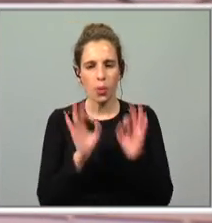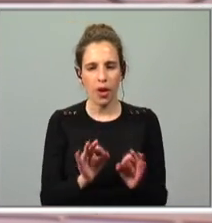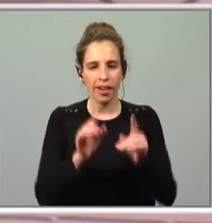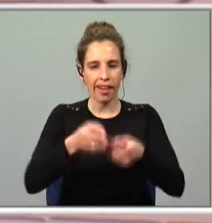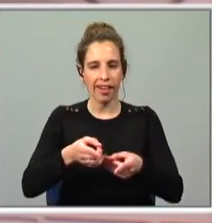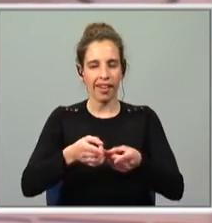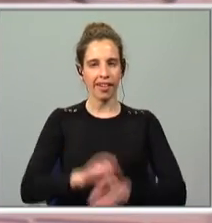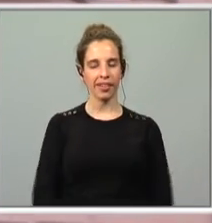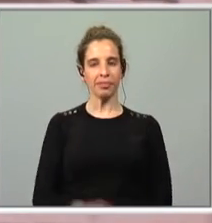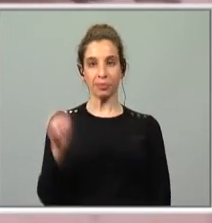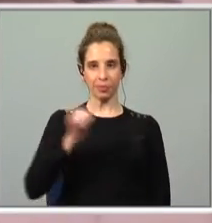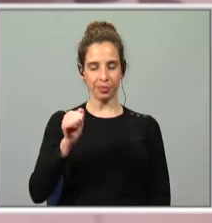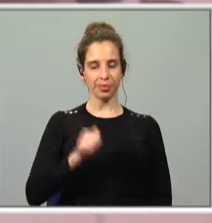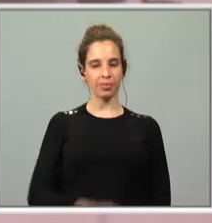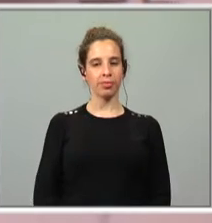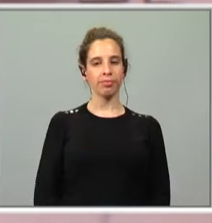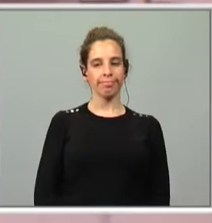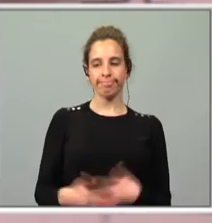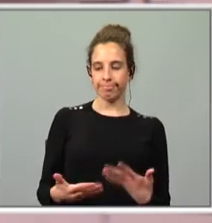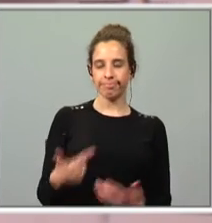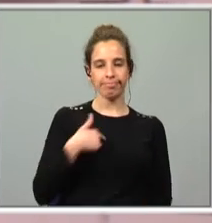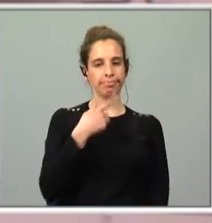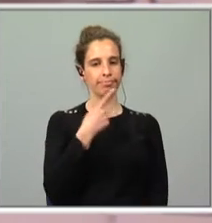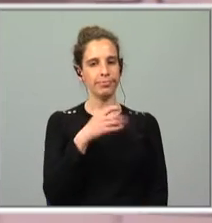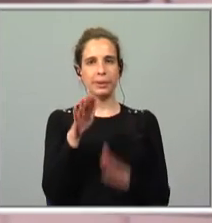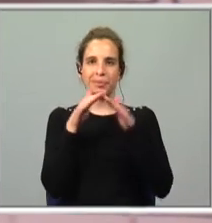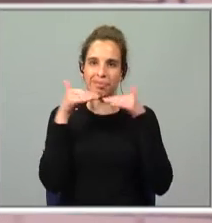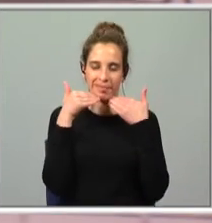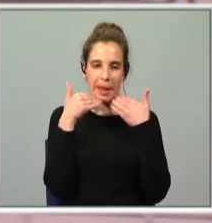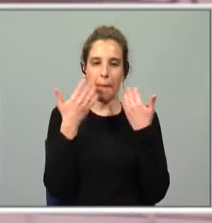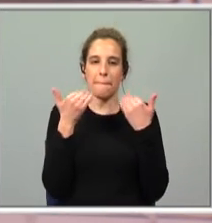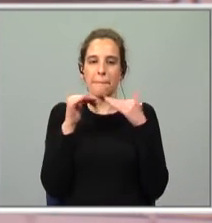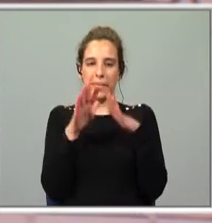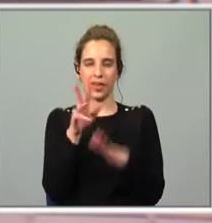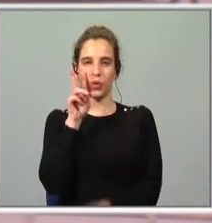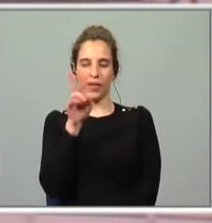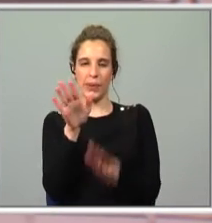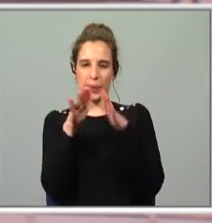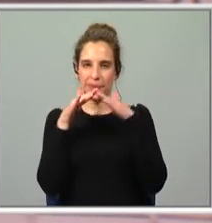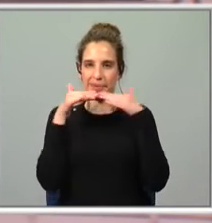começarmos Sim bem eu ia perguntar para os sorrisos mas estou a ver sorrisos tão 讓我們開始吧 是的，我正要問笑容，但我看到的笑容如此